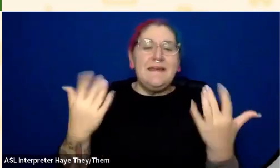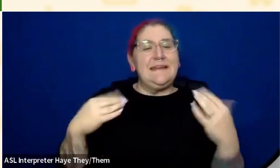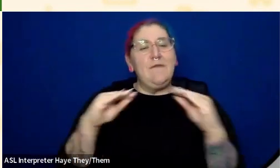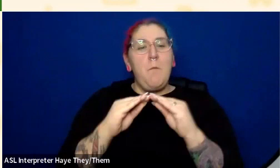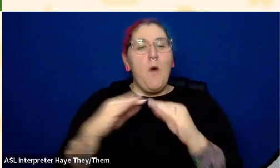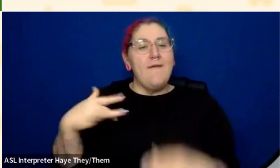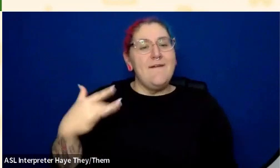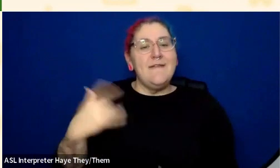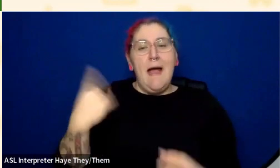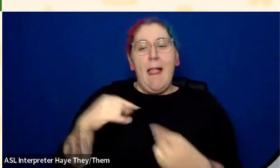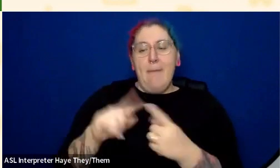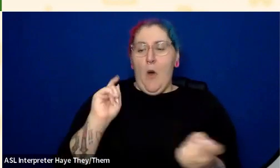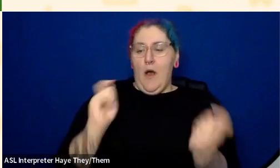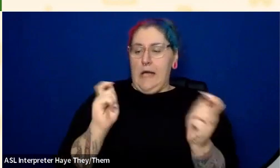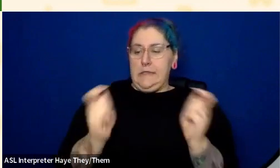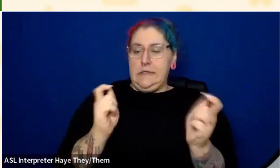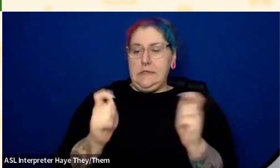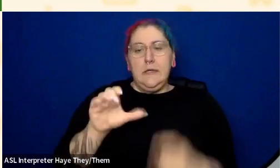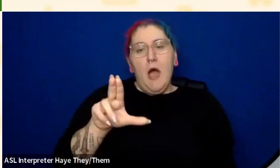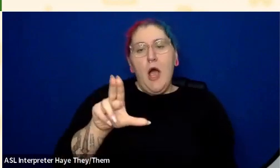En lo que respecta a la cuestión más importante, en general,